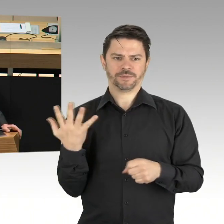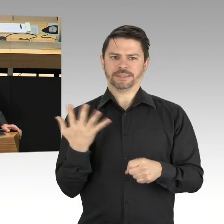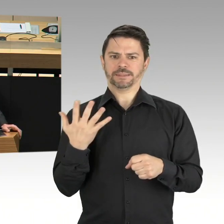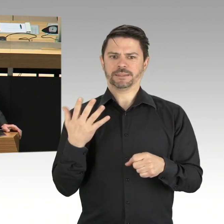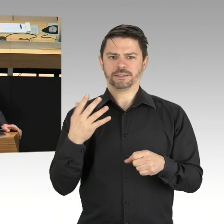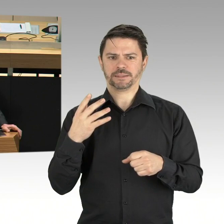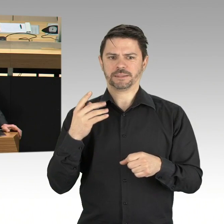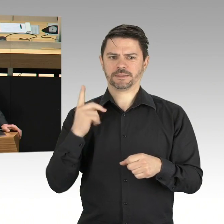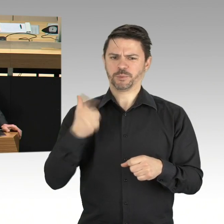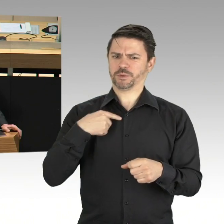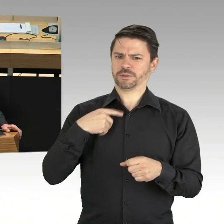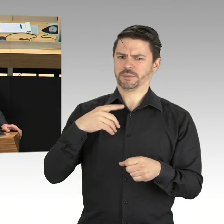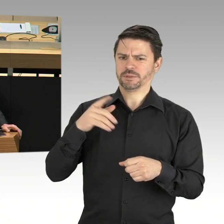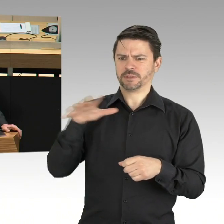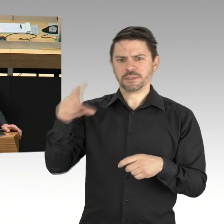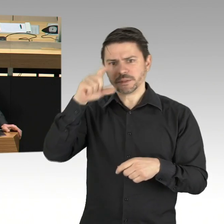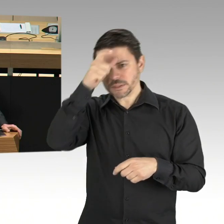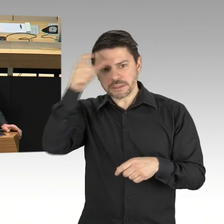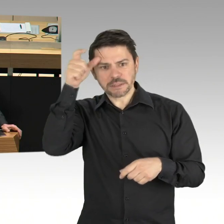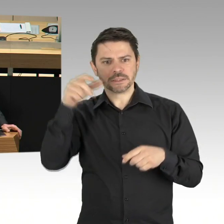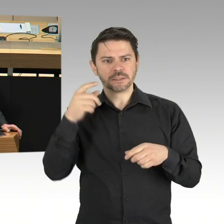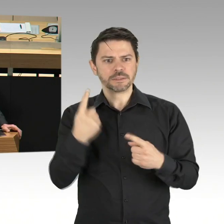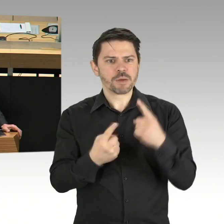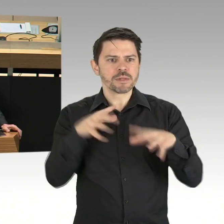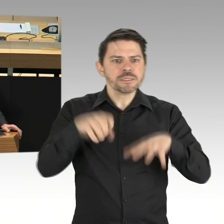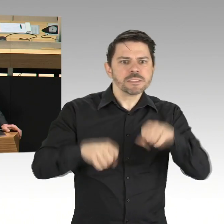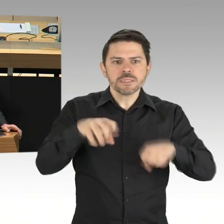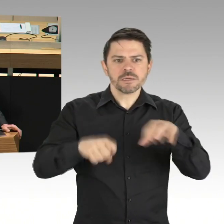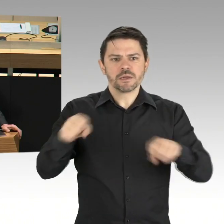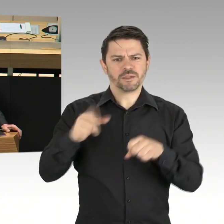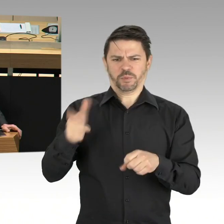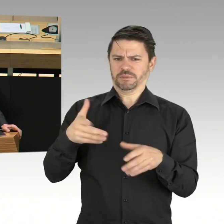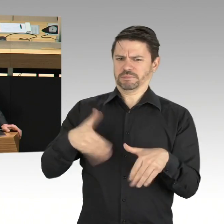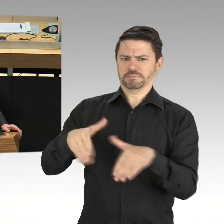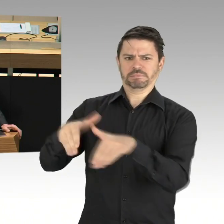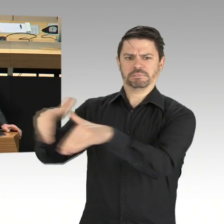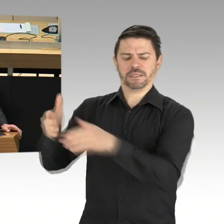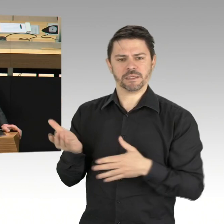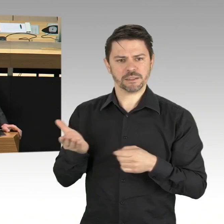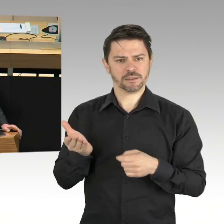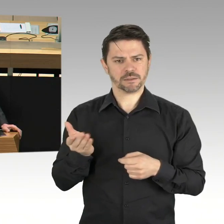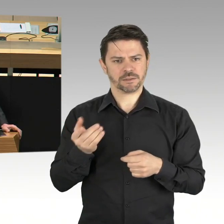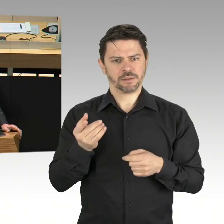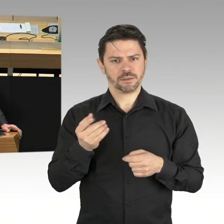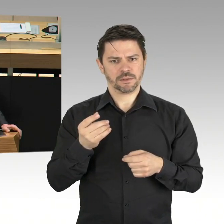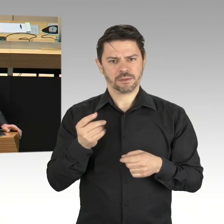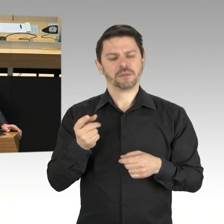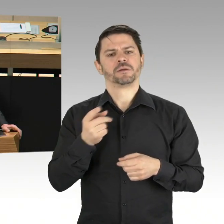die sich orientieren am Mietspiegel 2013, plus noch einmal mit einer Indexierung.